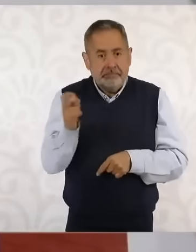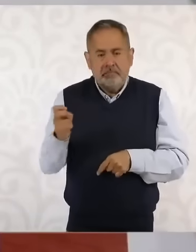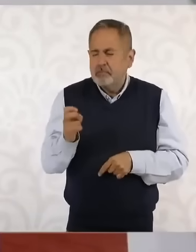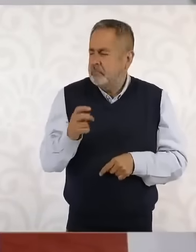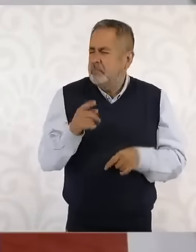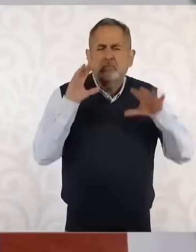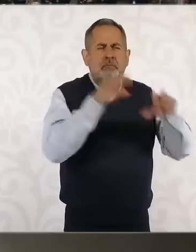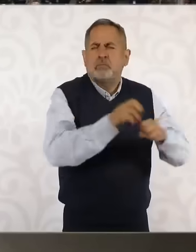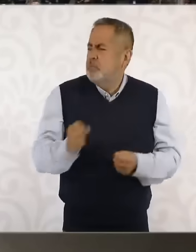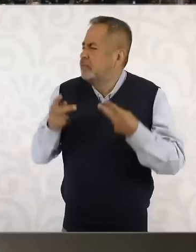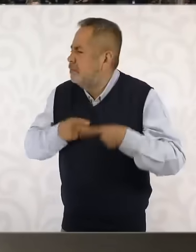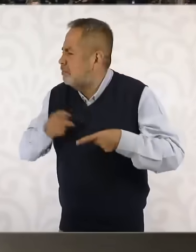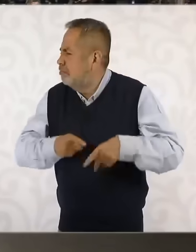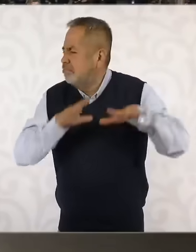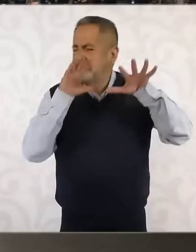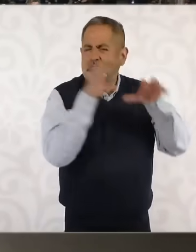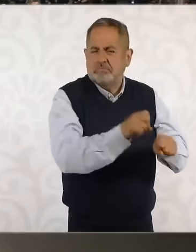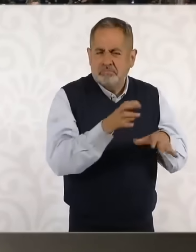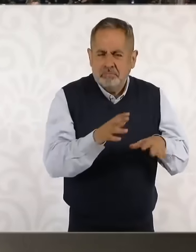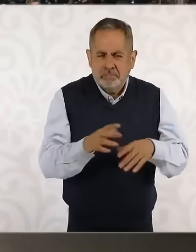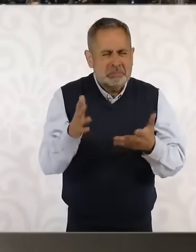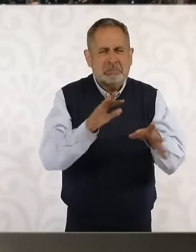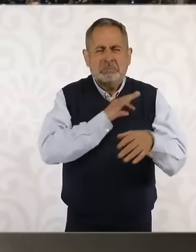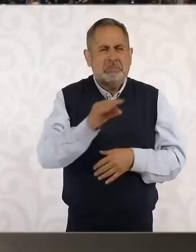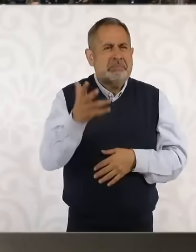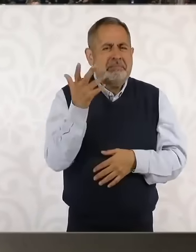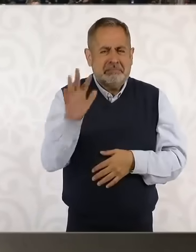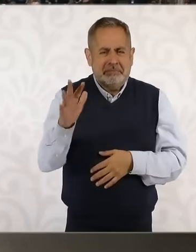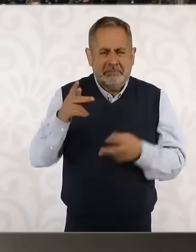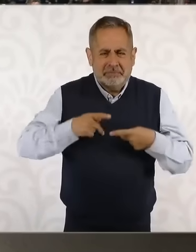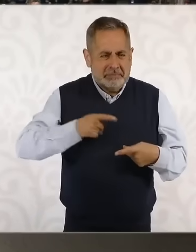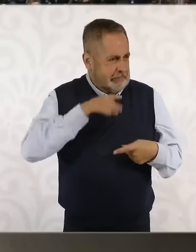detenciones, Rosicela, ¿te recuerdas? Son más de 10 detenciones recientes que se han